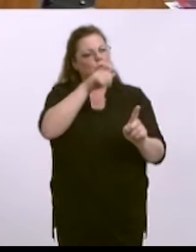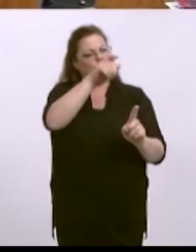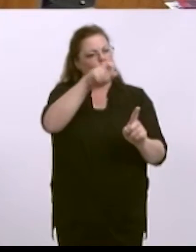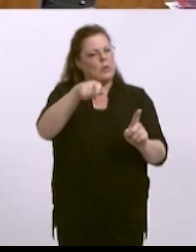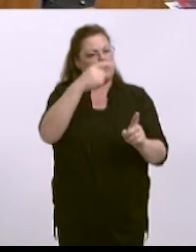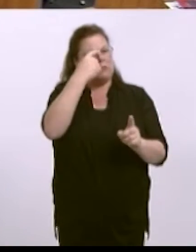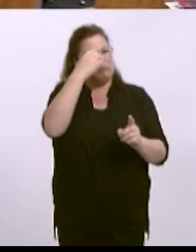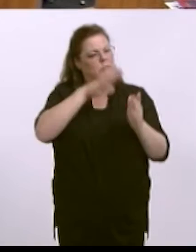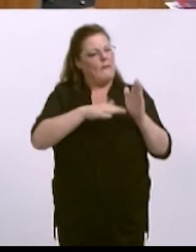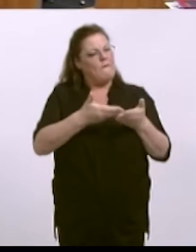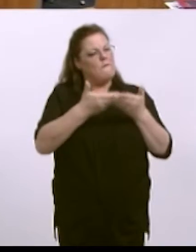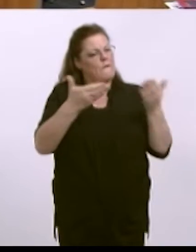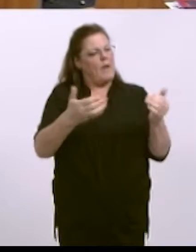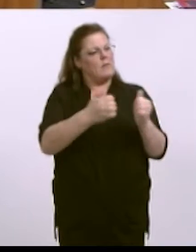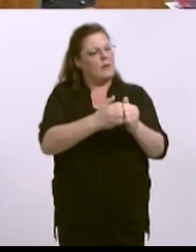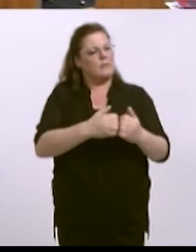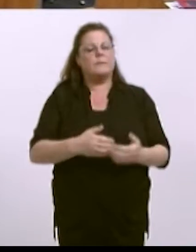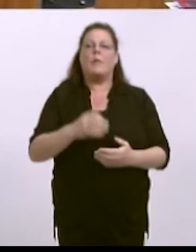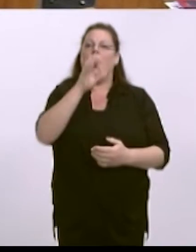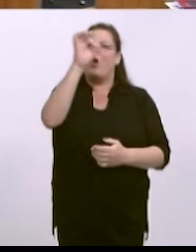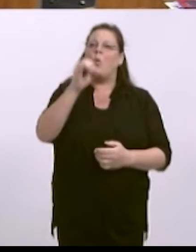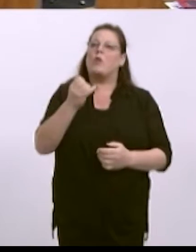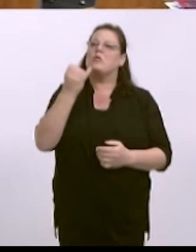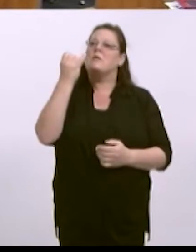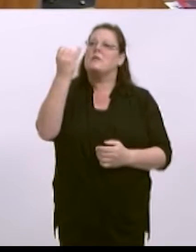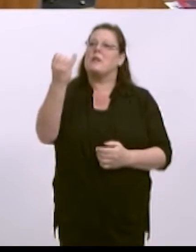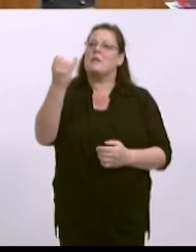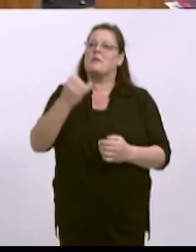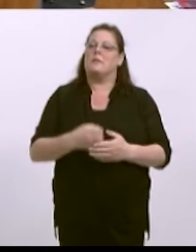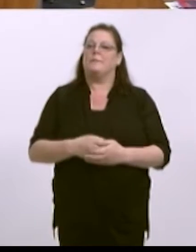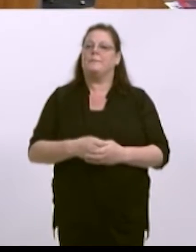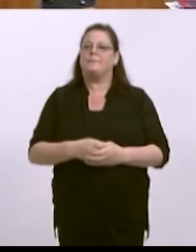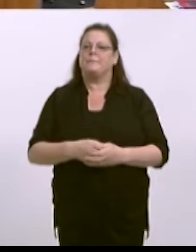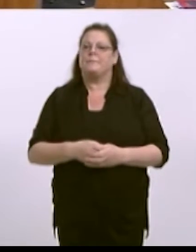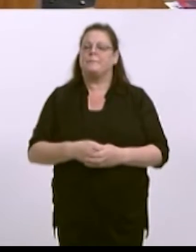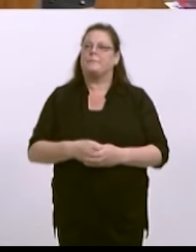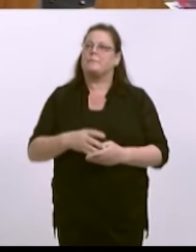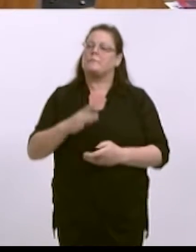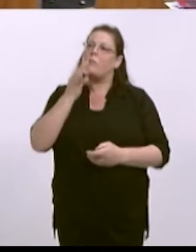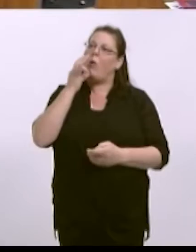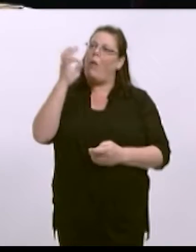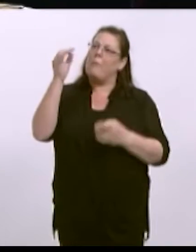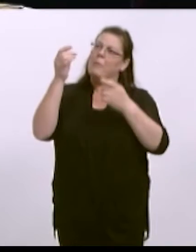Rhun ap Iorwerth: 6. A wnaiff y Prif Weinidog ddatganiad am y camau gweithredu pan benderfynir